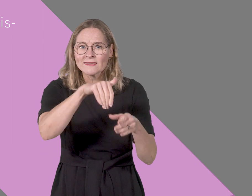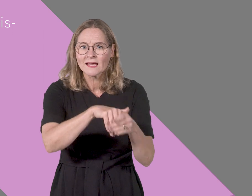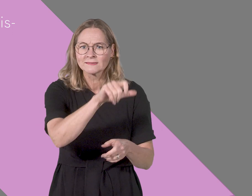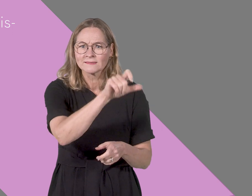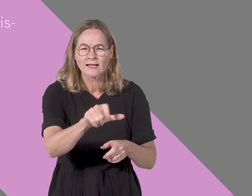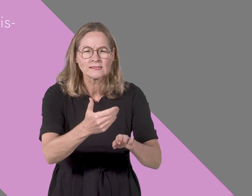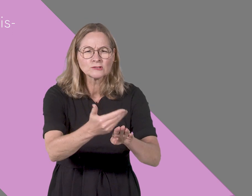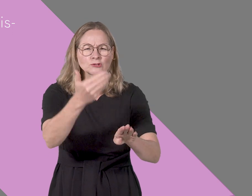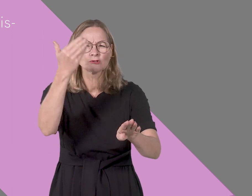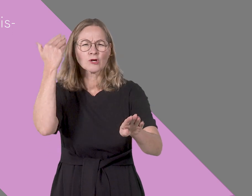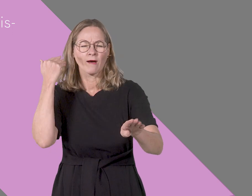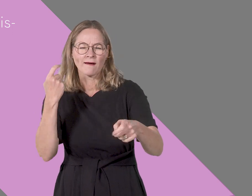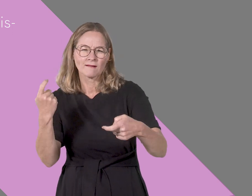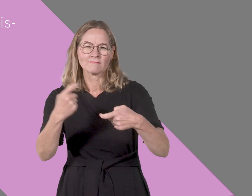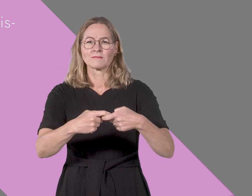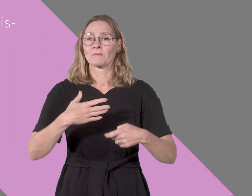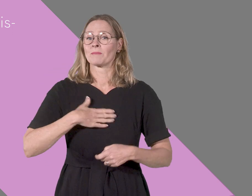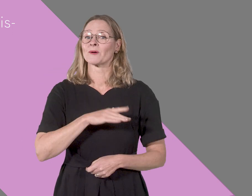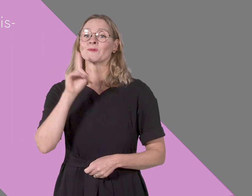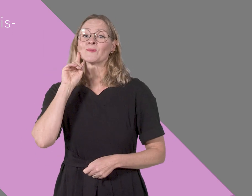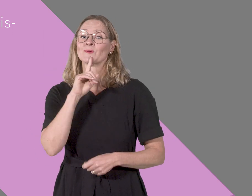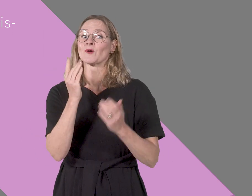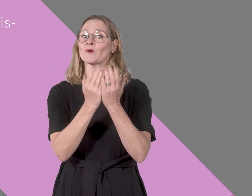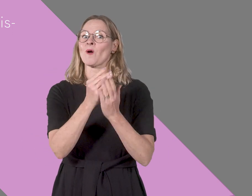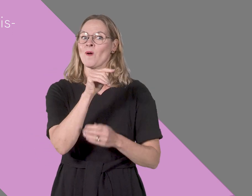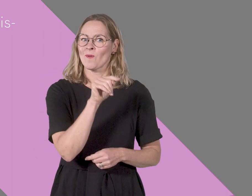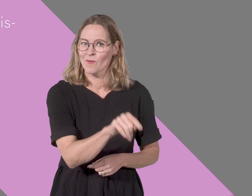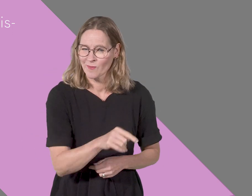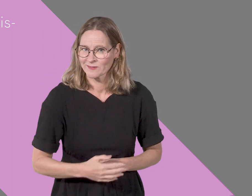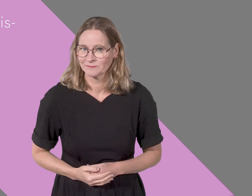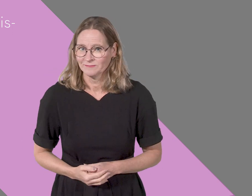sen jäsenten historia Porvoon kuurojen koulussa.